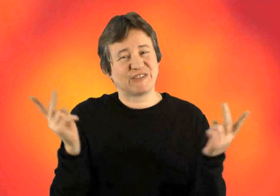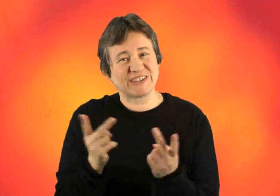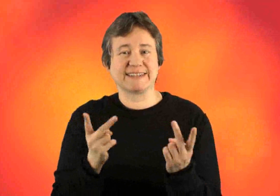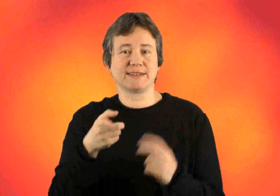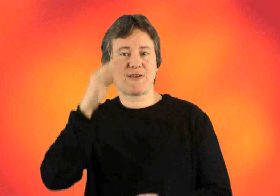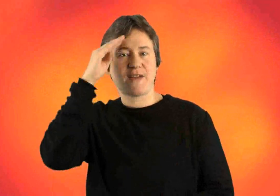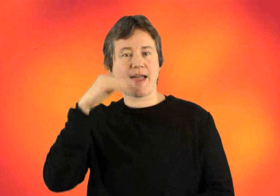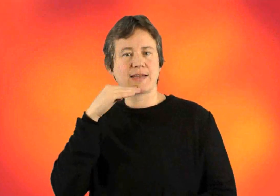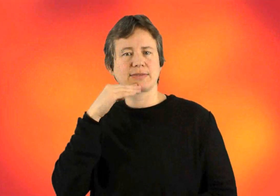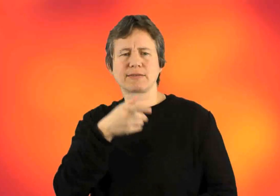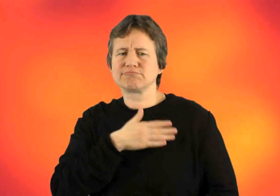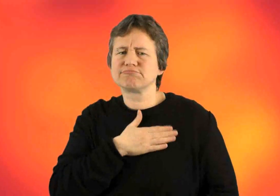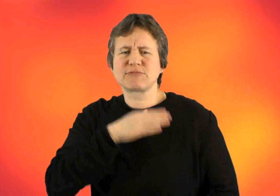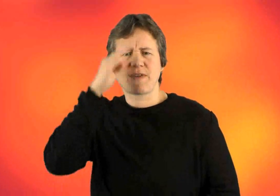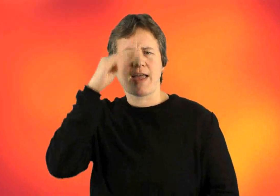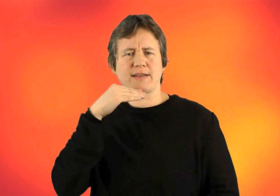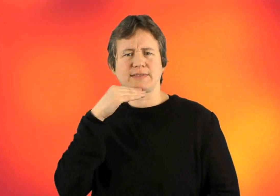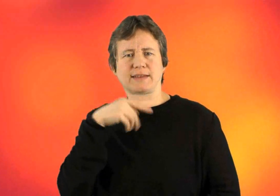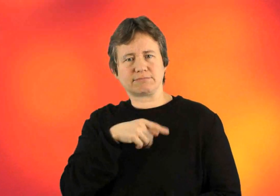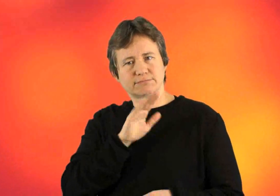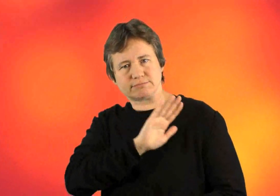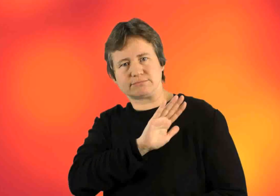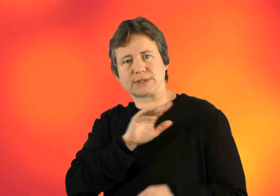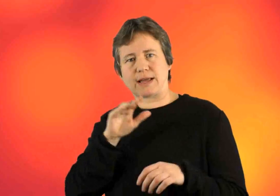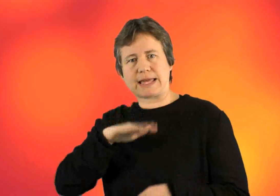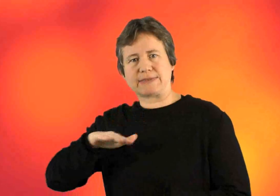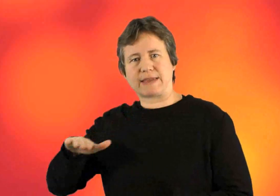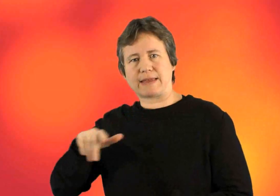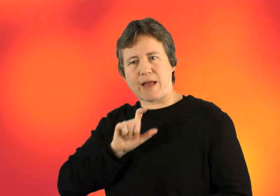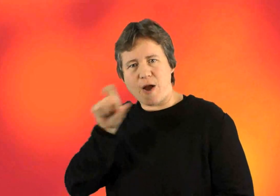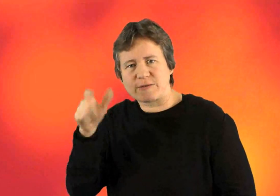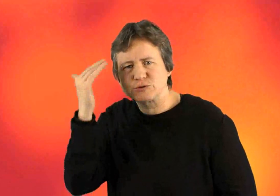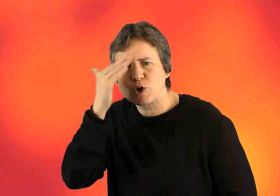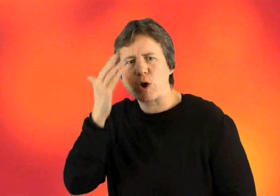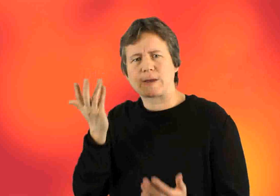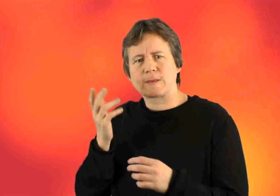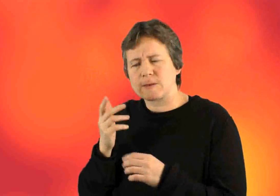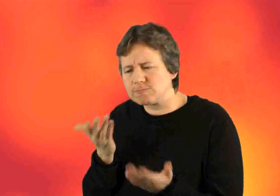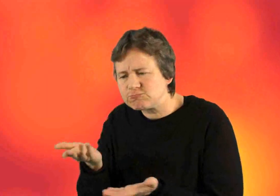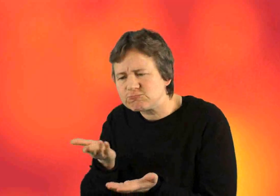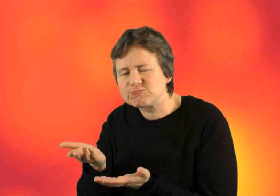Wie ein lieber Vater Der für seine Kinder sorgt, fragt wie es geht